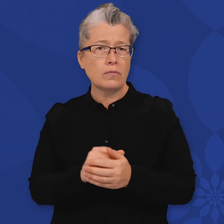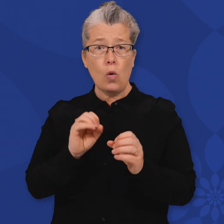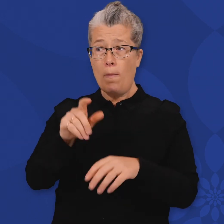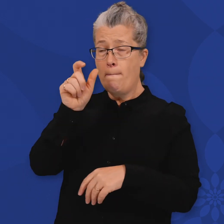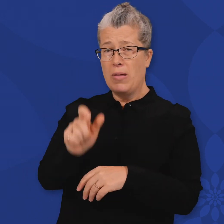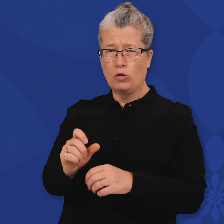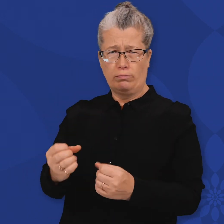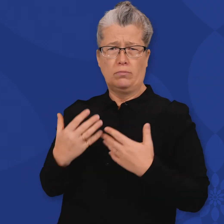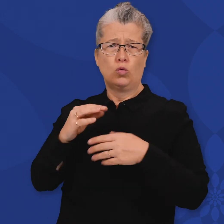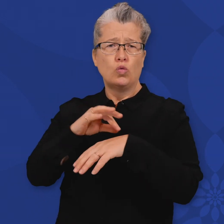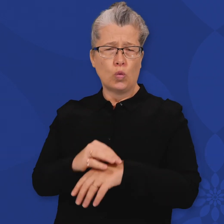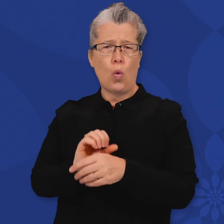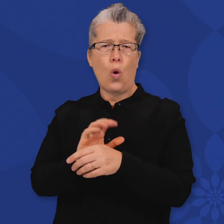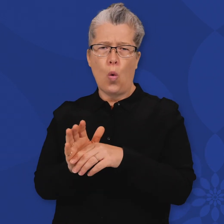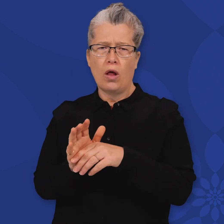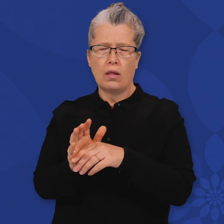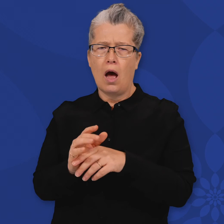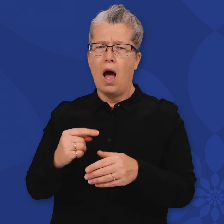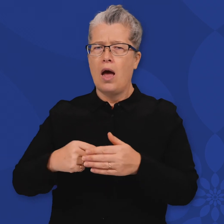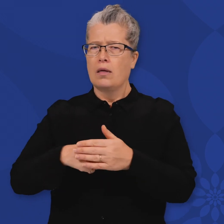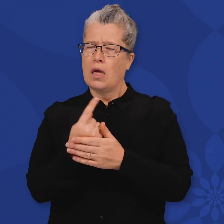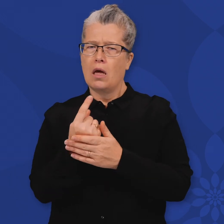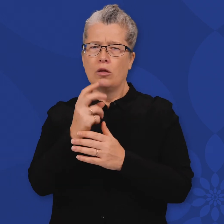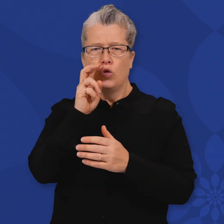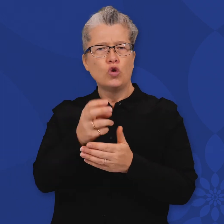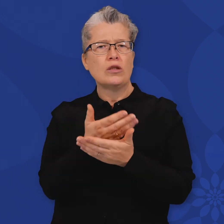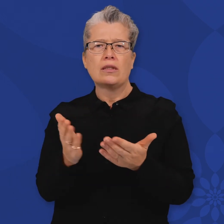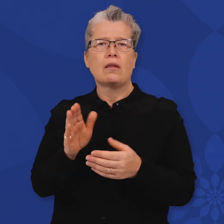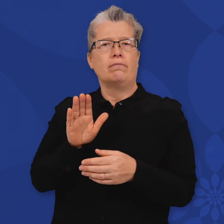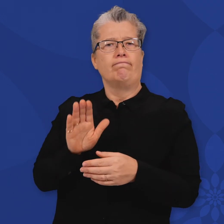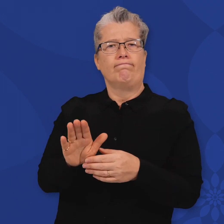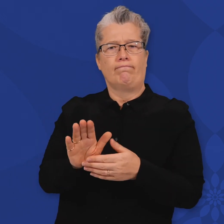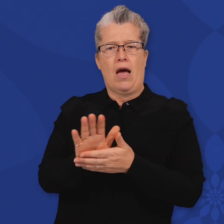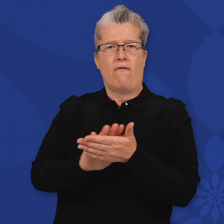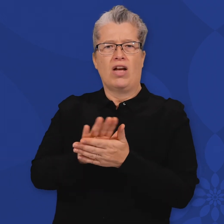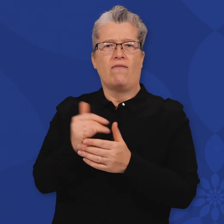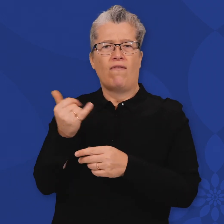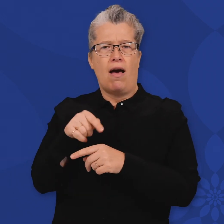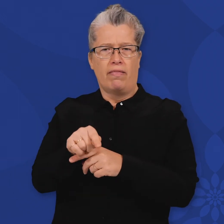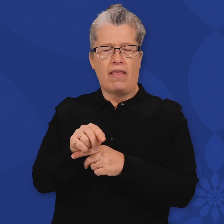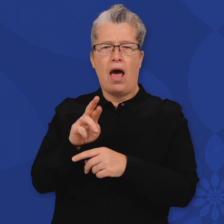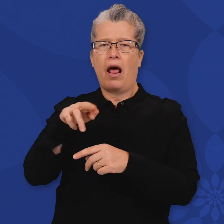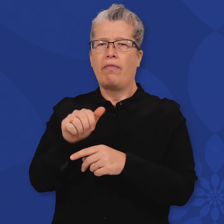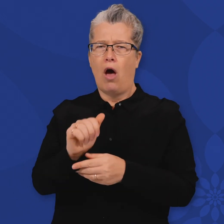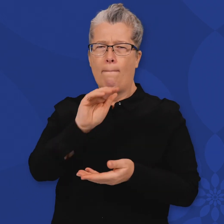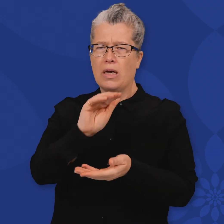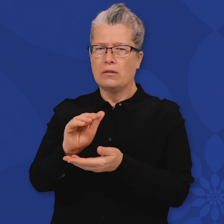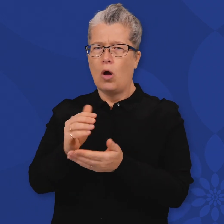Om smittfallen minskar syns det inte genast som en minskad RNA-mängd i avfallsvattnet, -